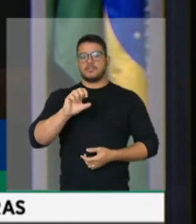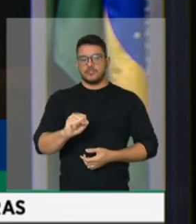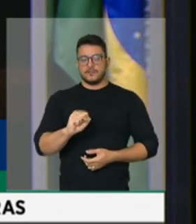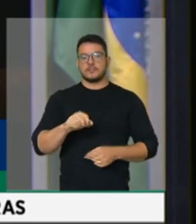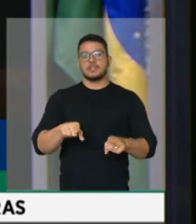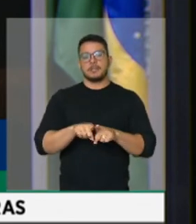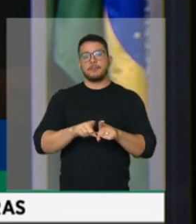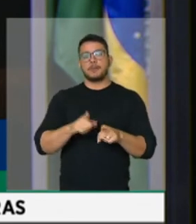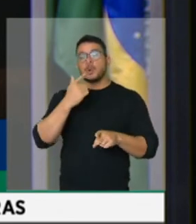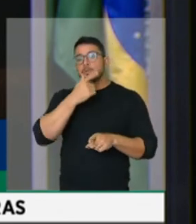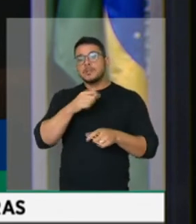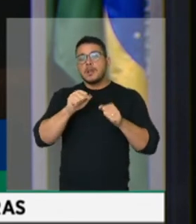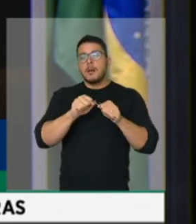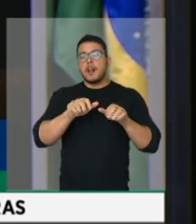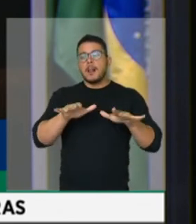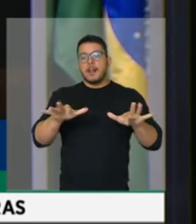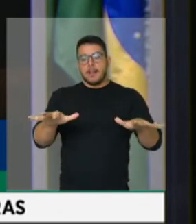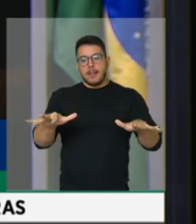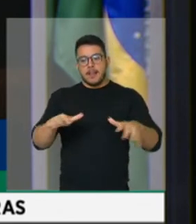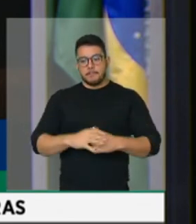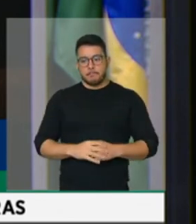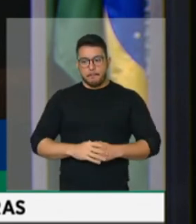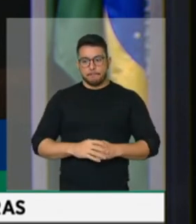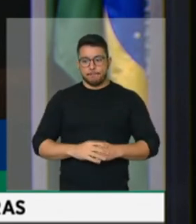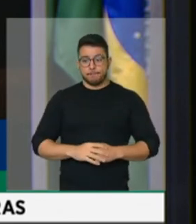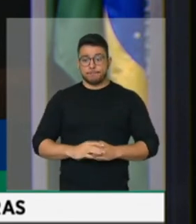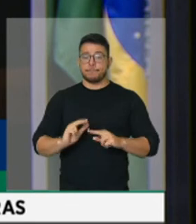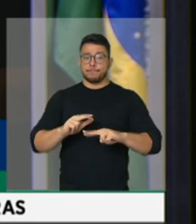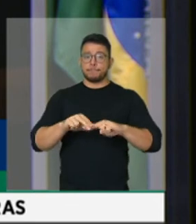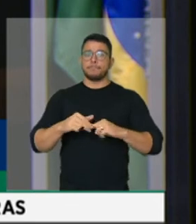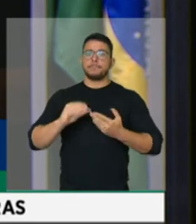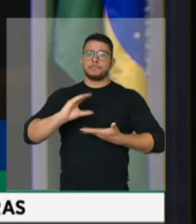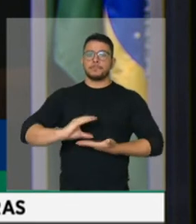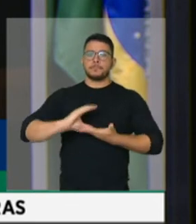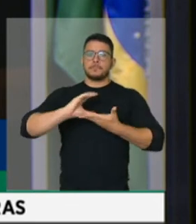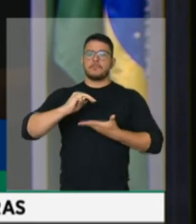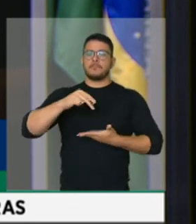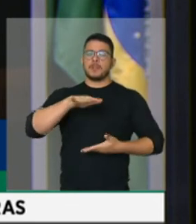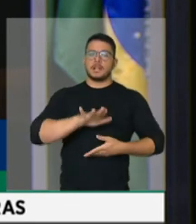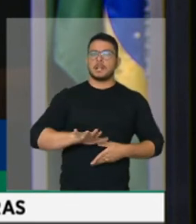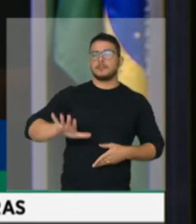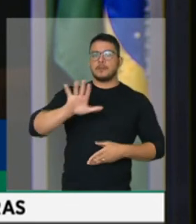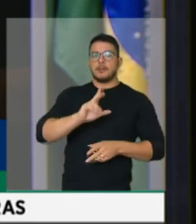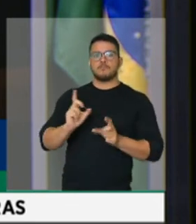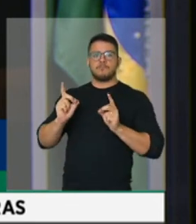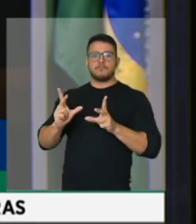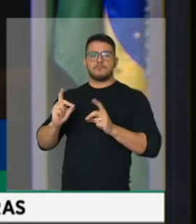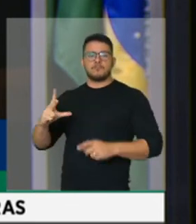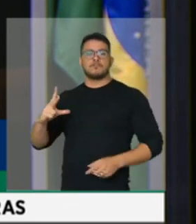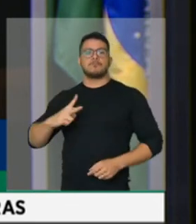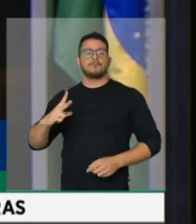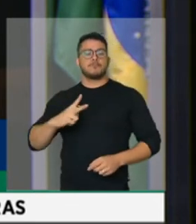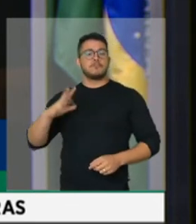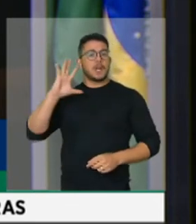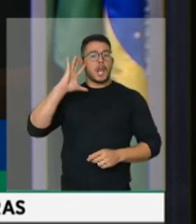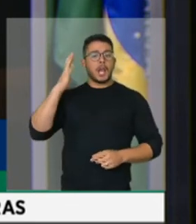CONSIDERADO DESSA FORMA ADOÇÃO DESSA HIPÓTESE PODERIA ENVOLVER DIFICULDADES OBTENÇÃO DE RECURSOS PARA FINANCIAMENTO DA AQUISIÇÃO DOS ATIVOS E POSTERIORMENTE